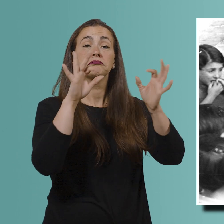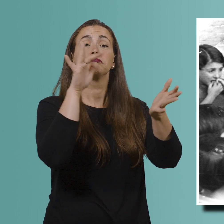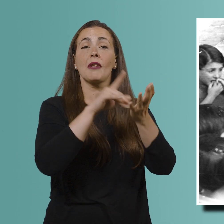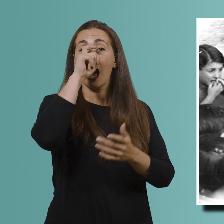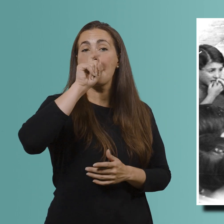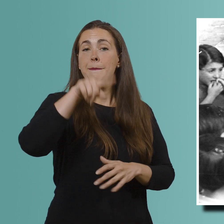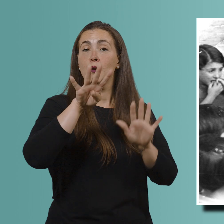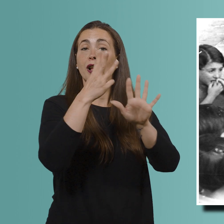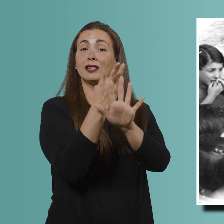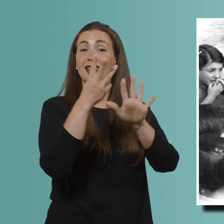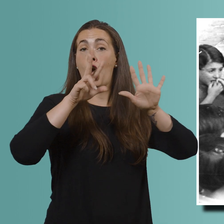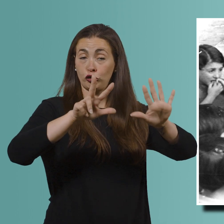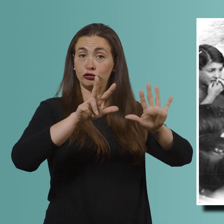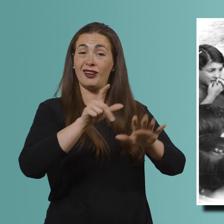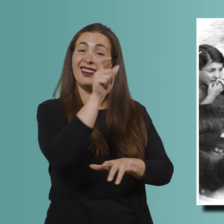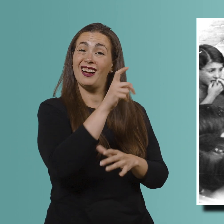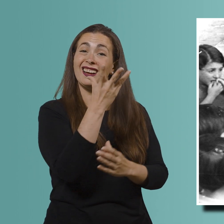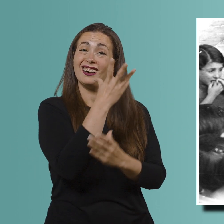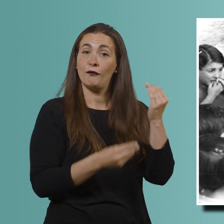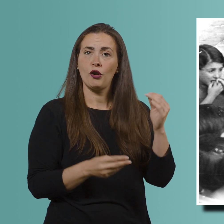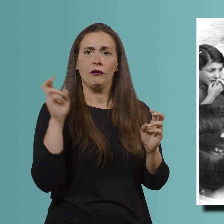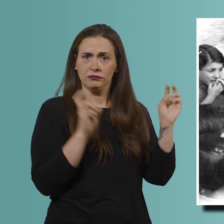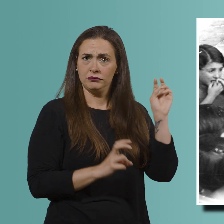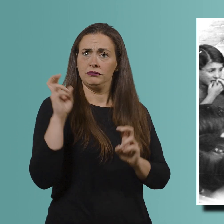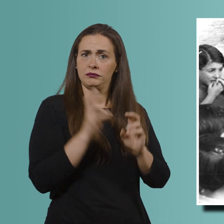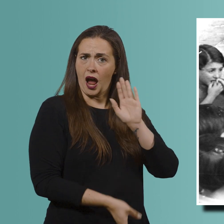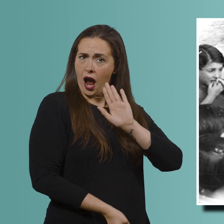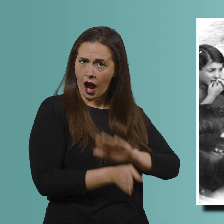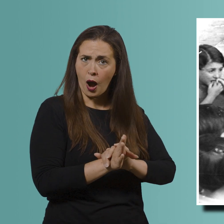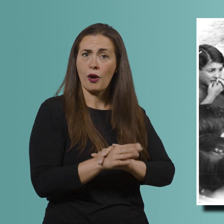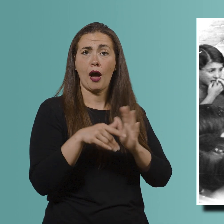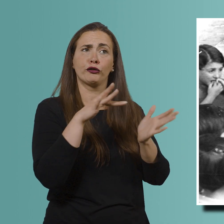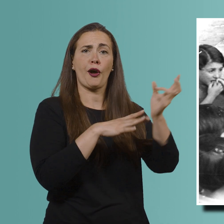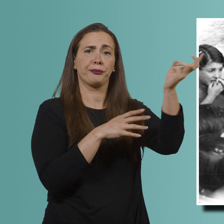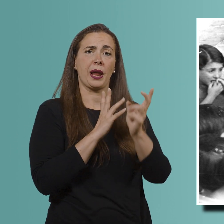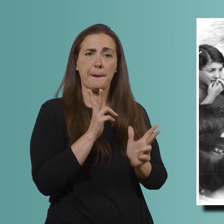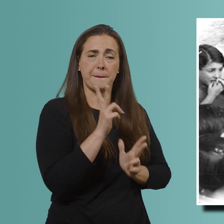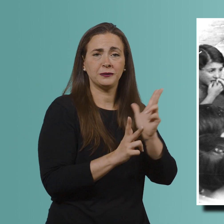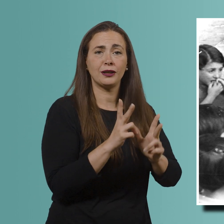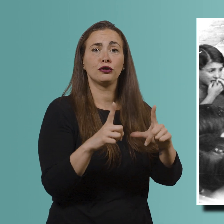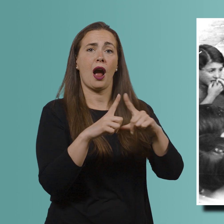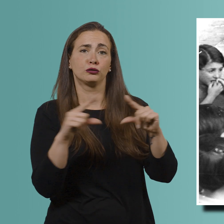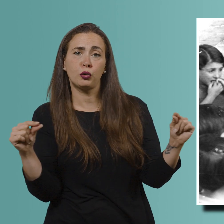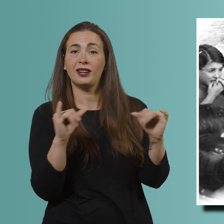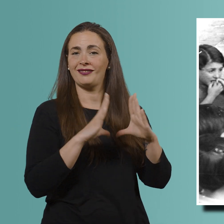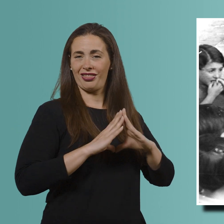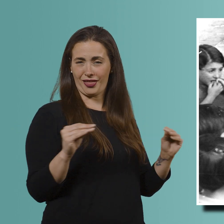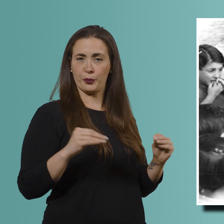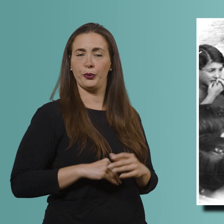L’any 1938 van continuar arribant refugiats del País Basc, Astúries i Andalusia,